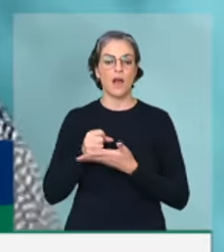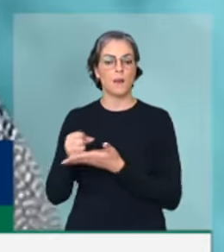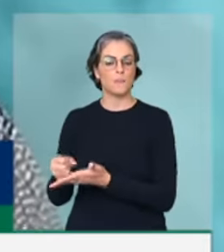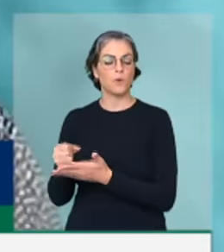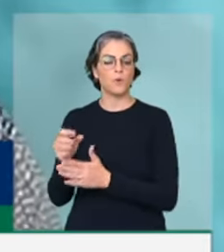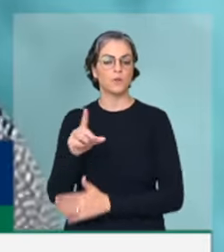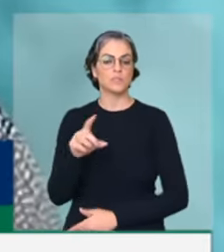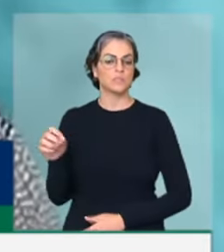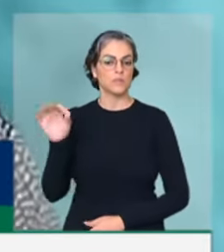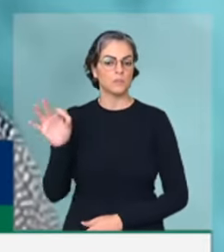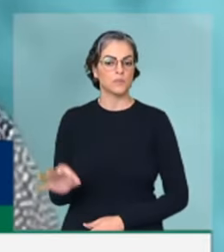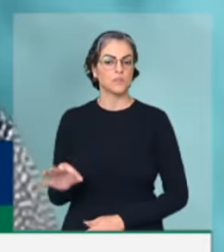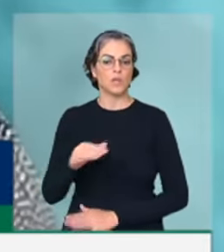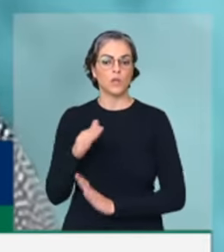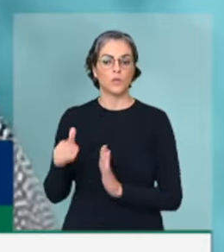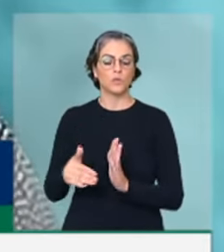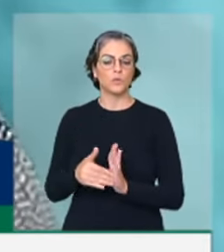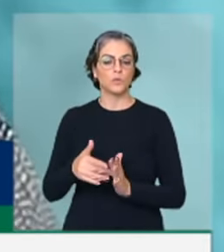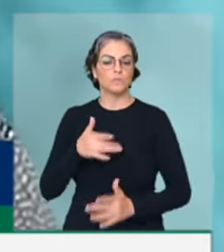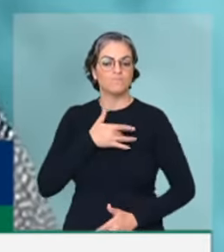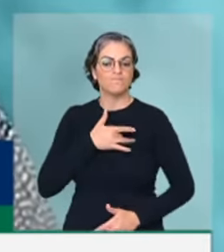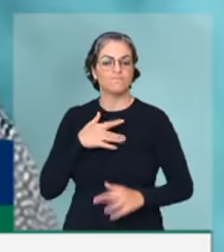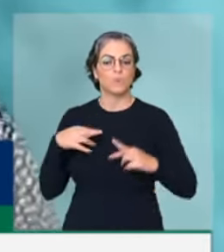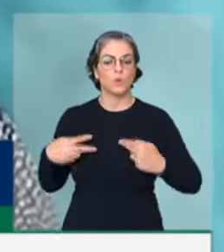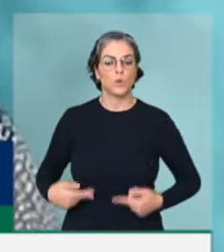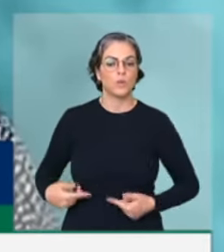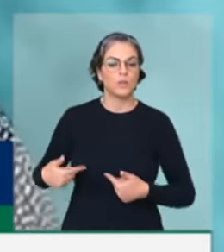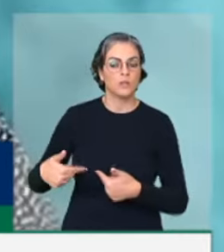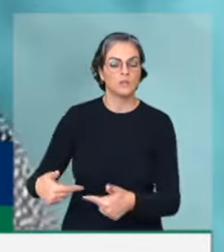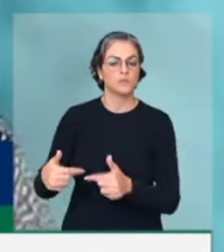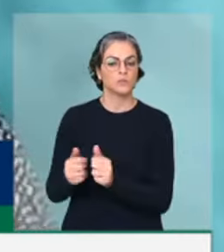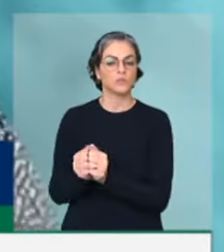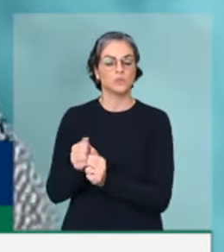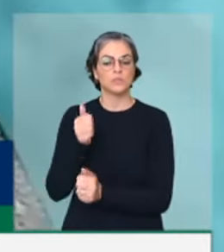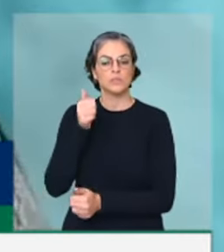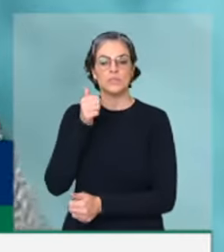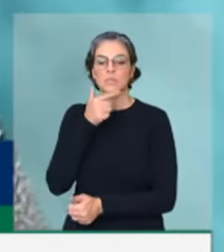APOIO ABSOLUTAMENTE AO LADO DAS SUAS FILHAS QUE PERDEM HOJE O SEU PAI E O SEU